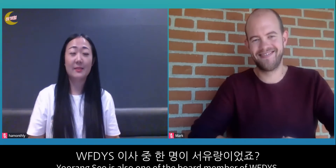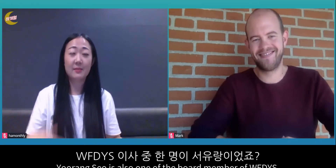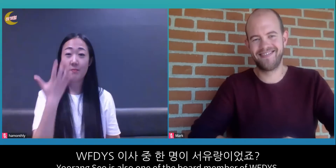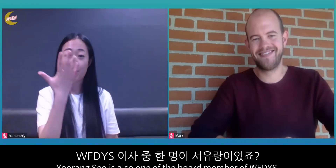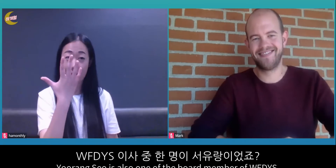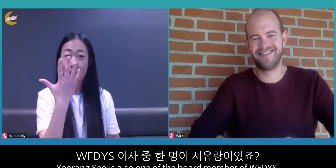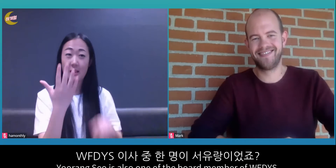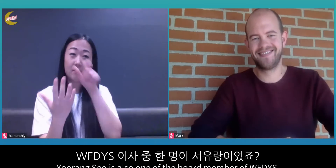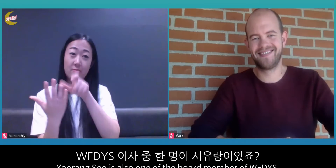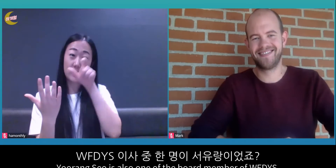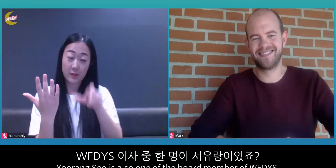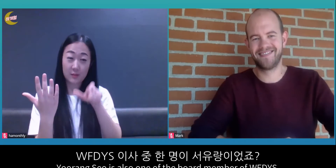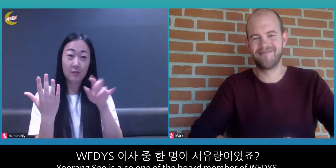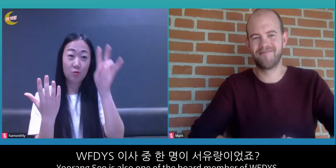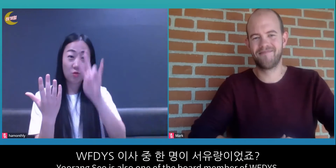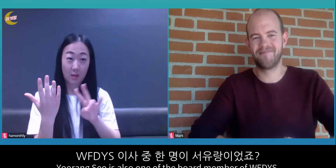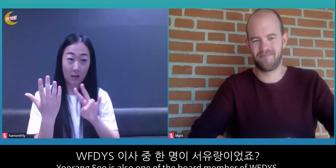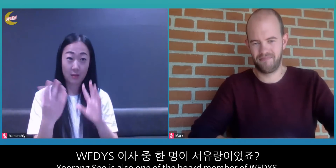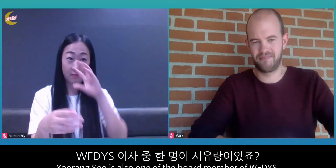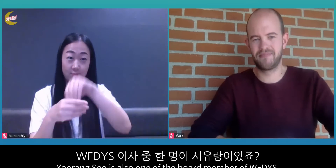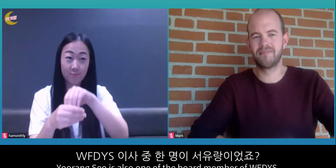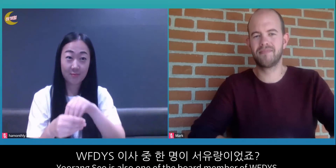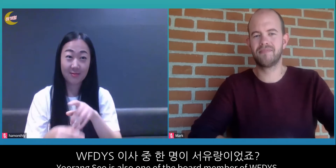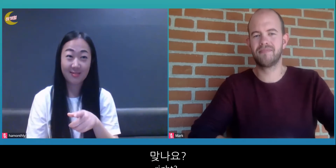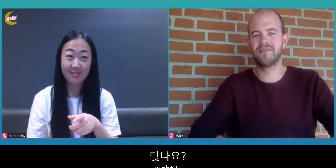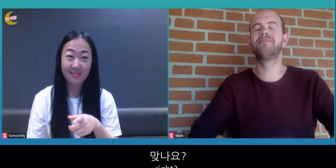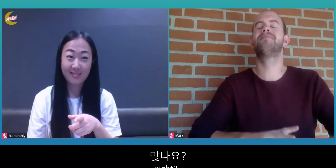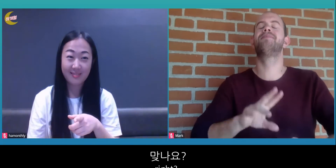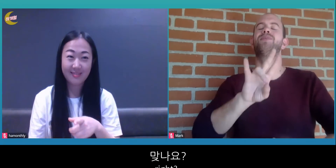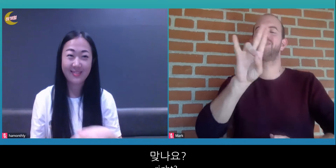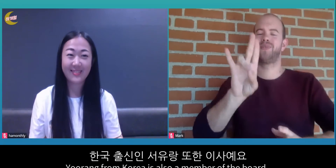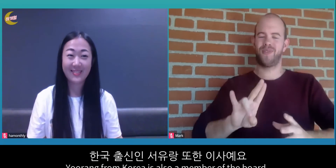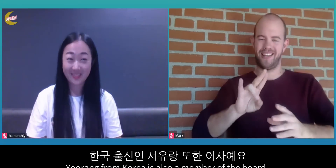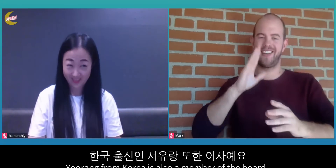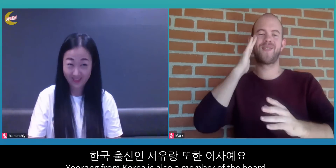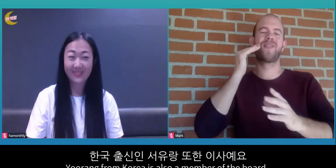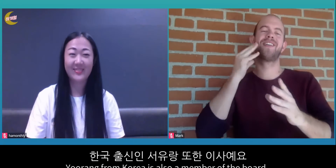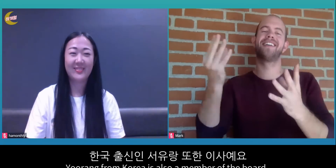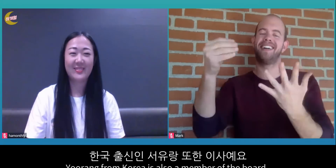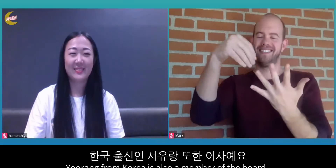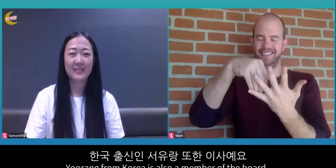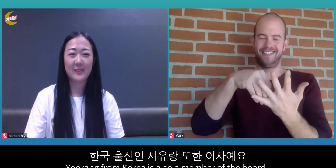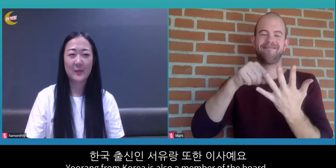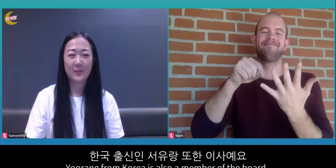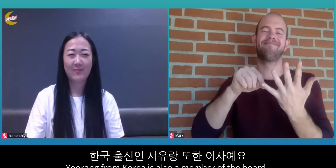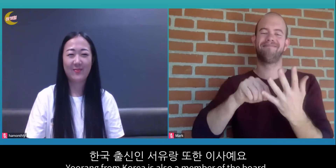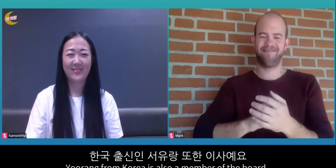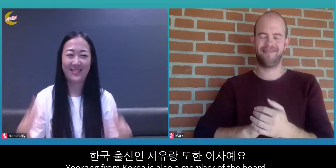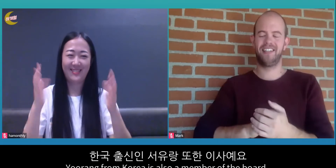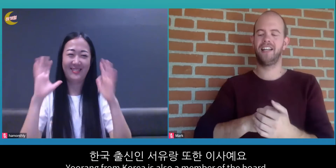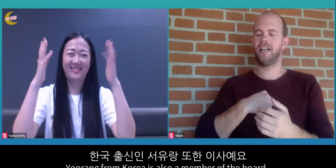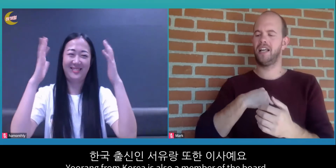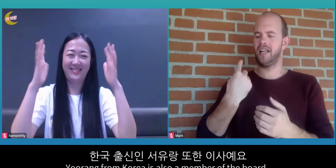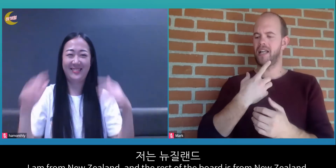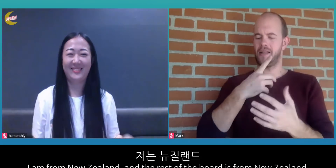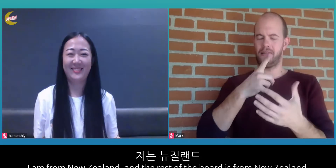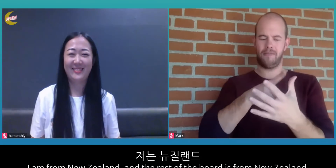Yoorang SeoはWFDYSの役員の一人でもあり ますよね？ 韓国のYoorangも理事会のメンバーです。